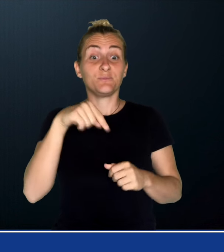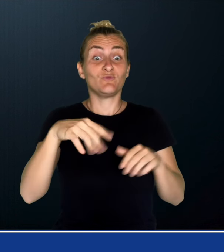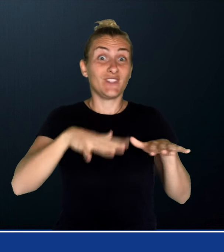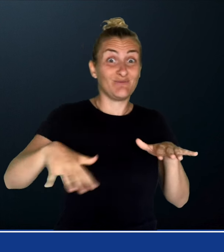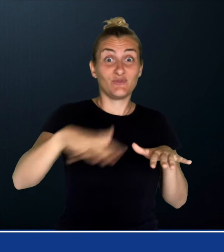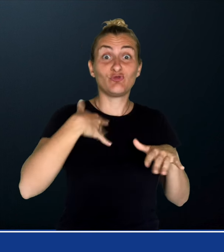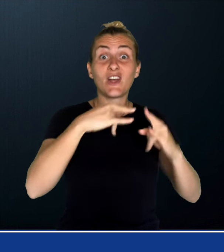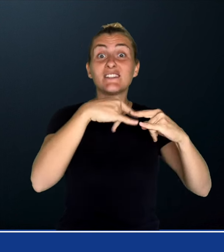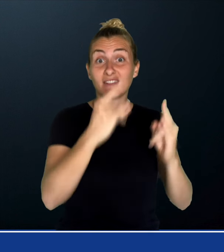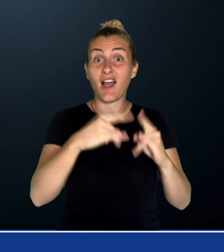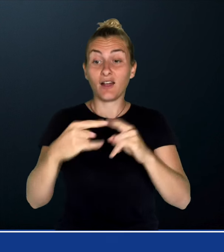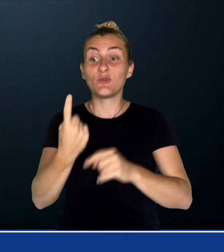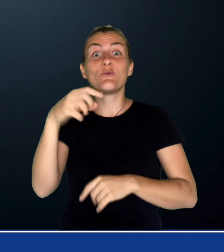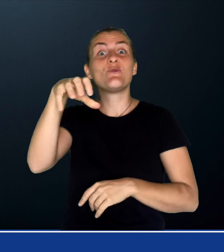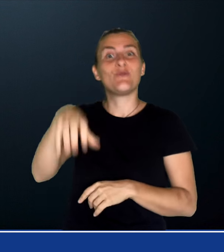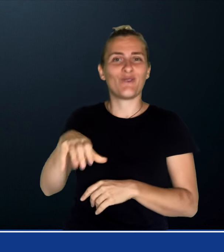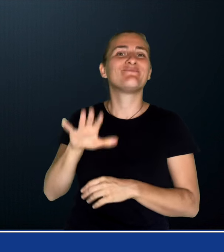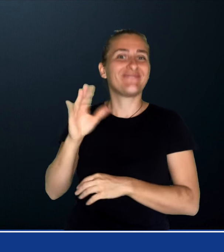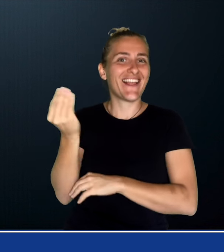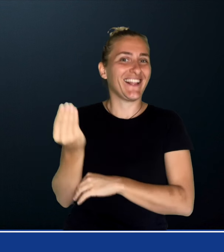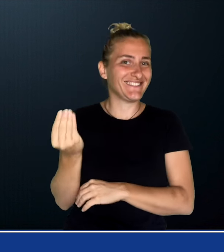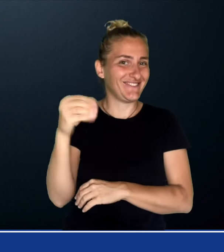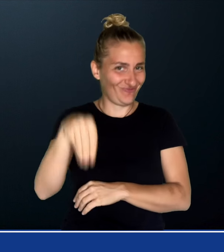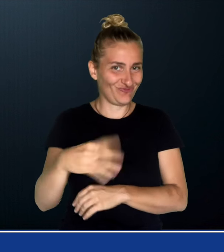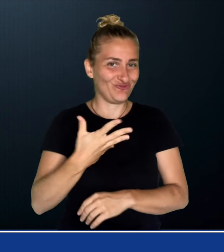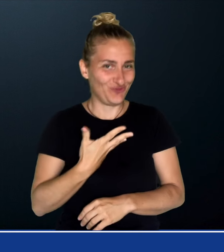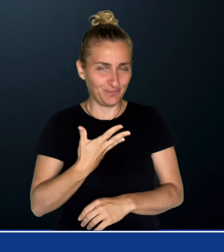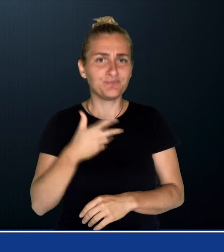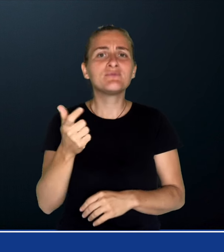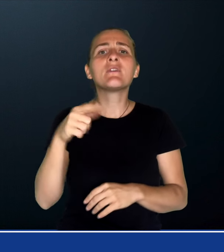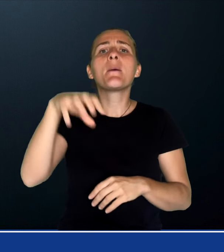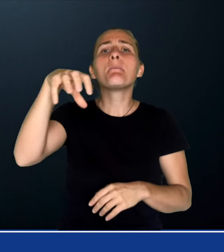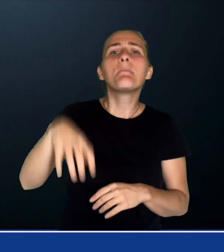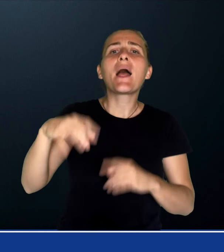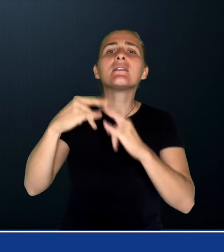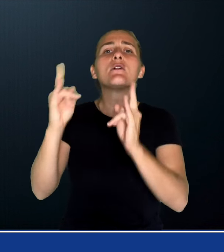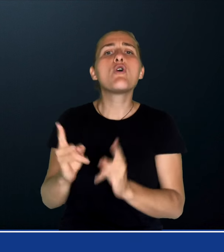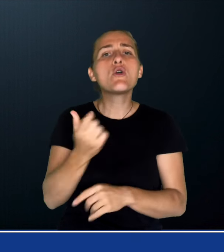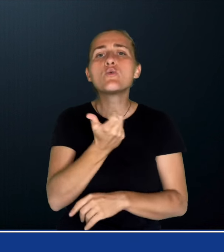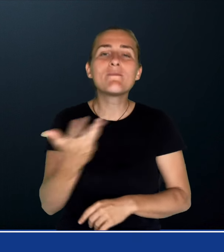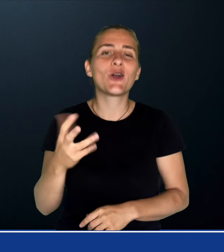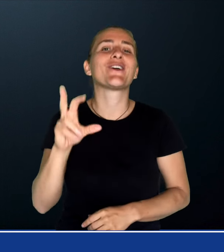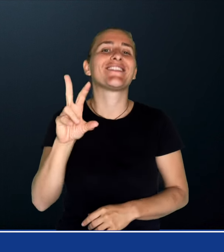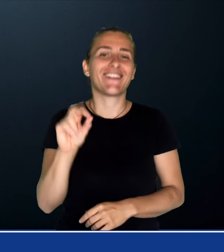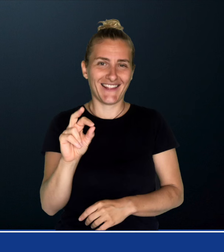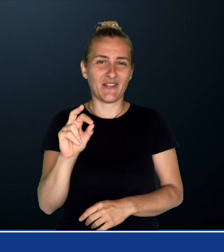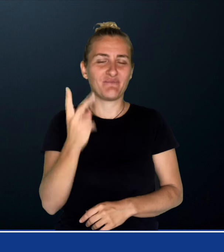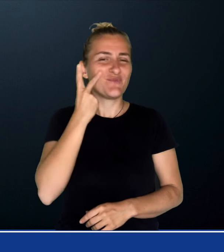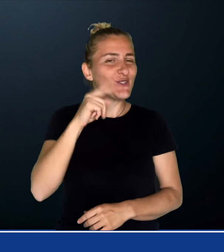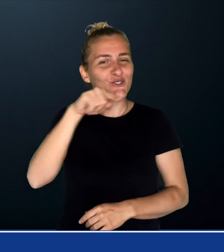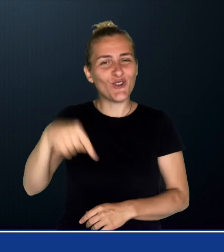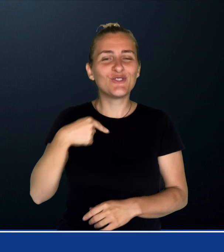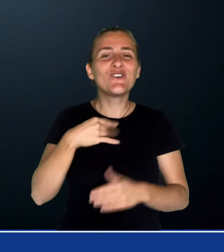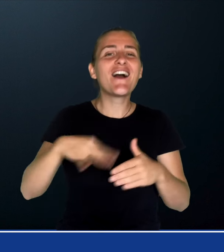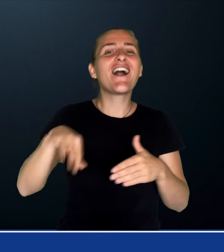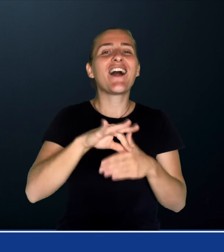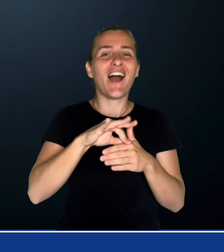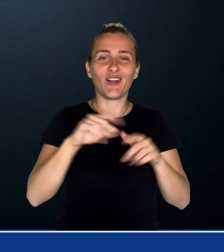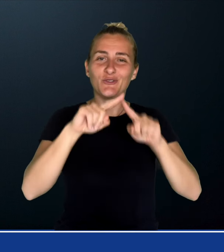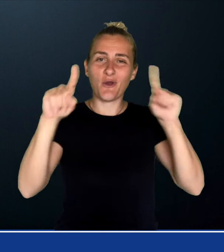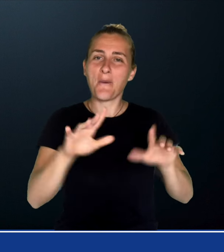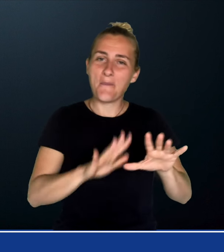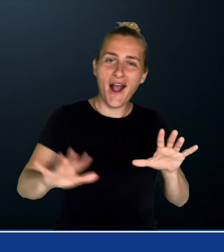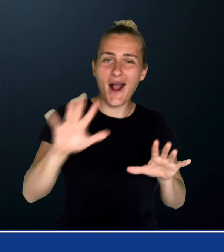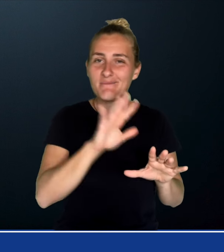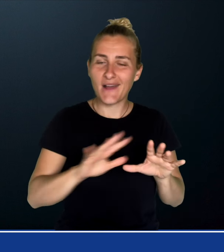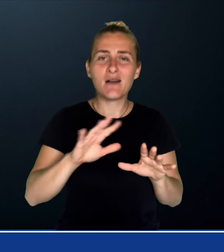All'Expo ci saranno degli stand, tra cui quello dell'ENS, alla postazione n. 30. In allegato la piantina e